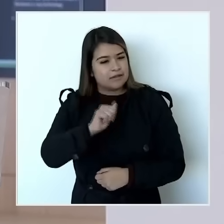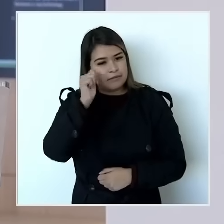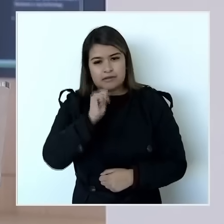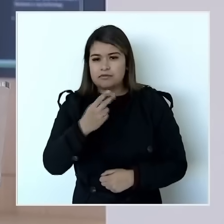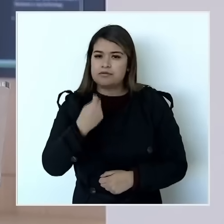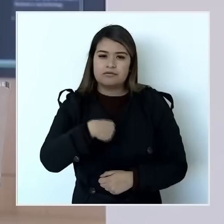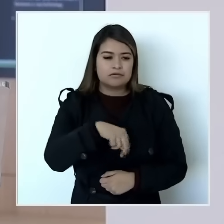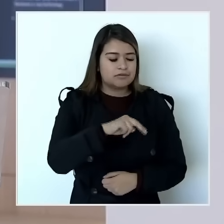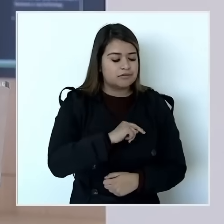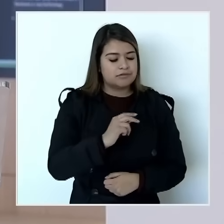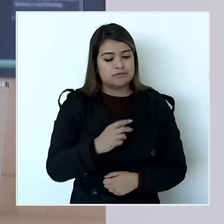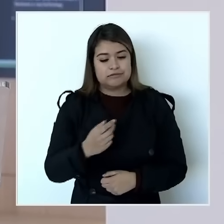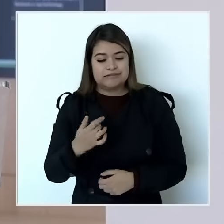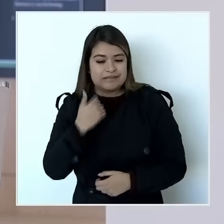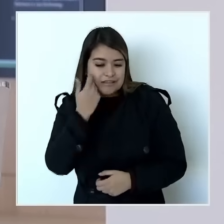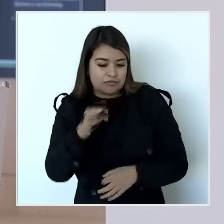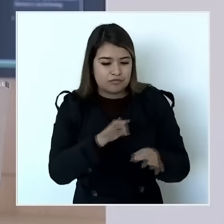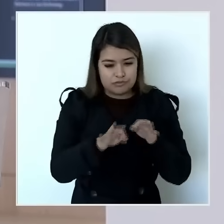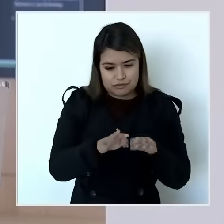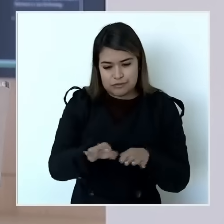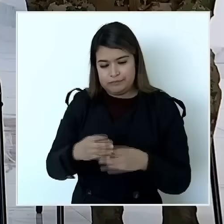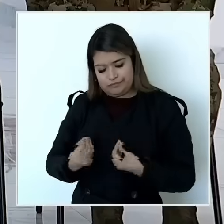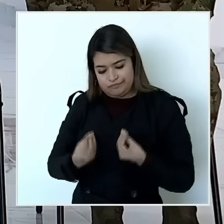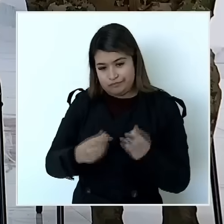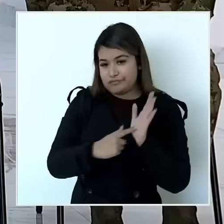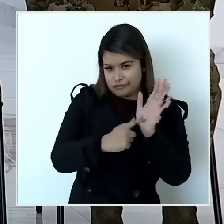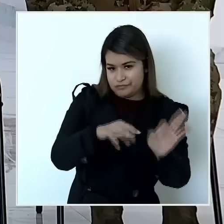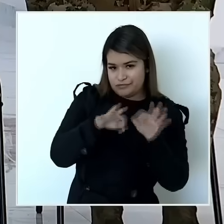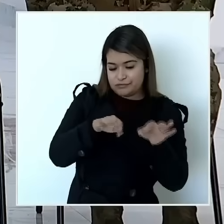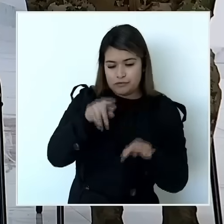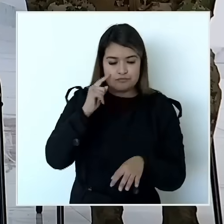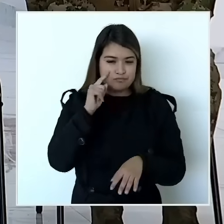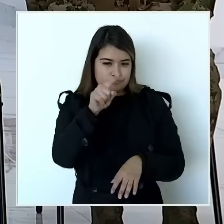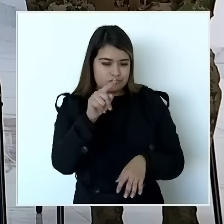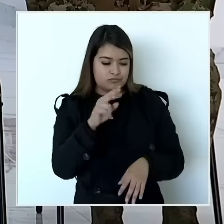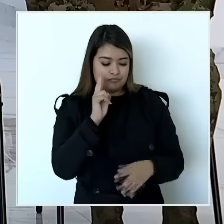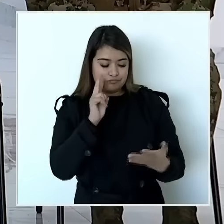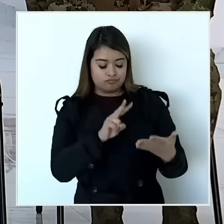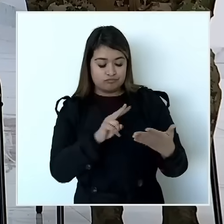de satisfacción emplear nuestras fortalezas y nuestras capacidades en el cumplimiento